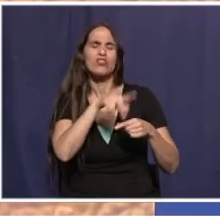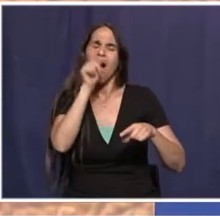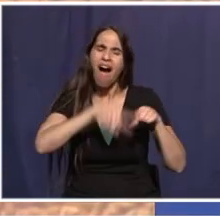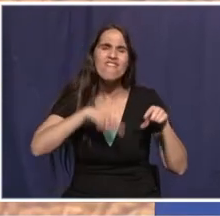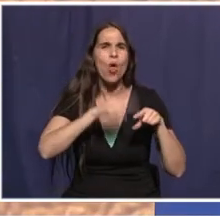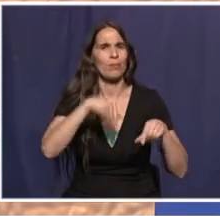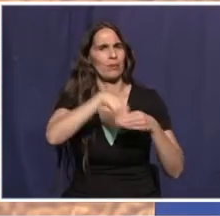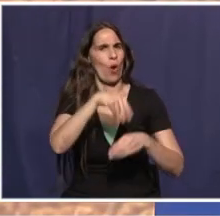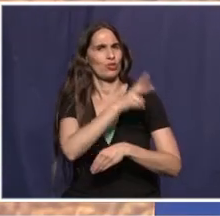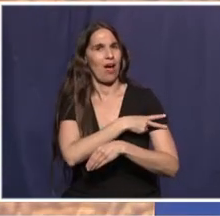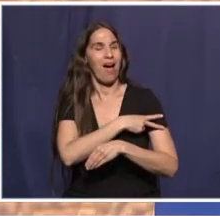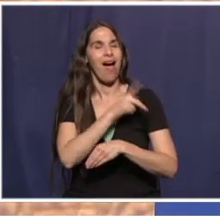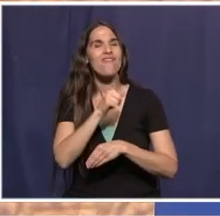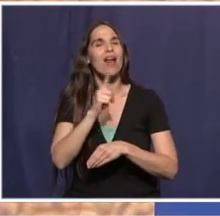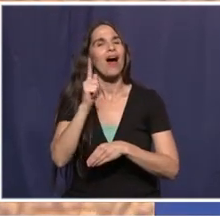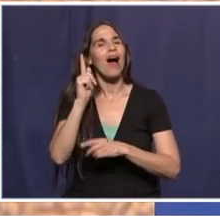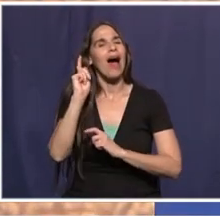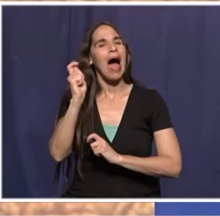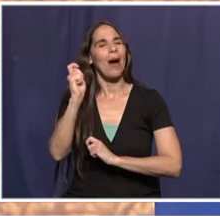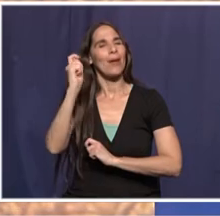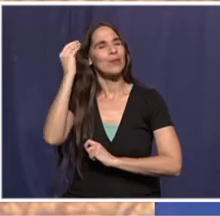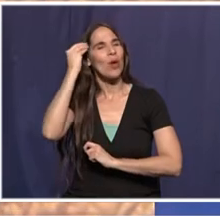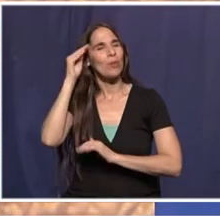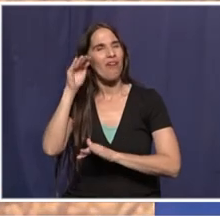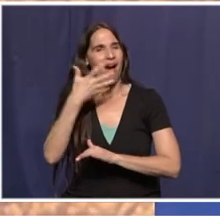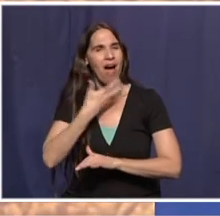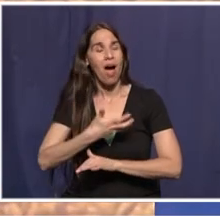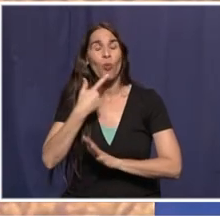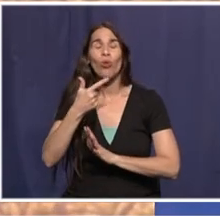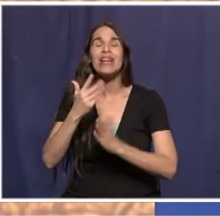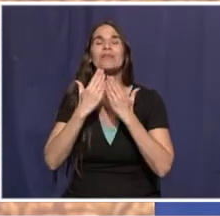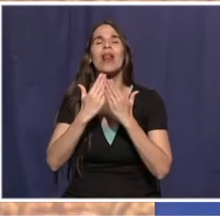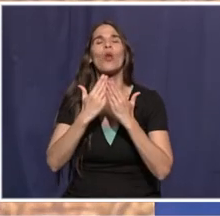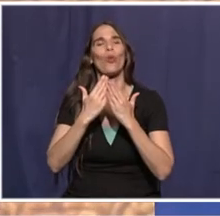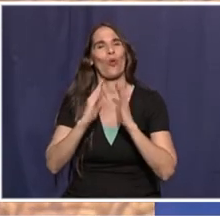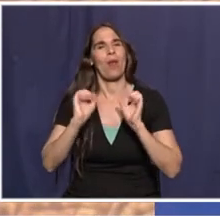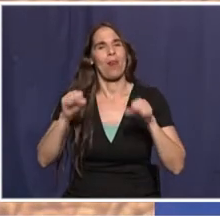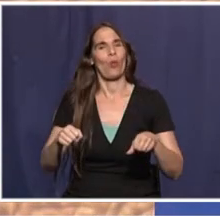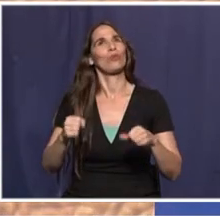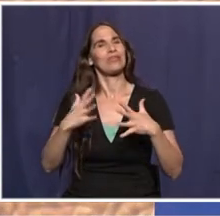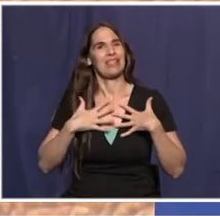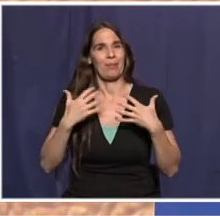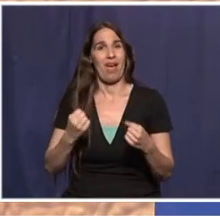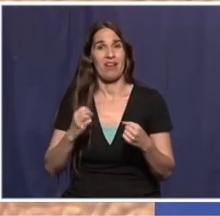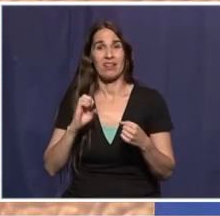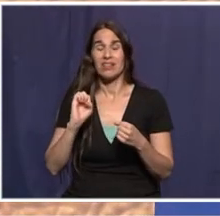אבל חז"ל, שאמרו "התפללו לשלומה של מלכות, لكن الحكماء قالوا "صلوا لسلامة الحكم، "כי אלמלא מוראה, איש את רעהו חיים בלעו", "لأنه اذا انعدم الخوف سيأكل الناس بعضهم بعضا"،